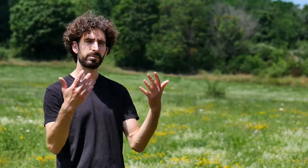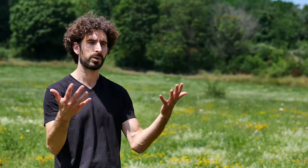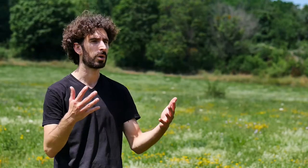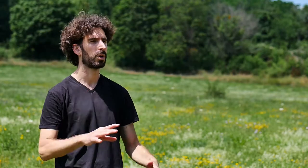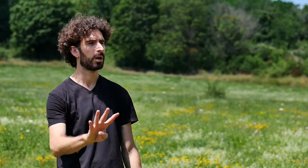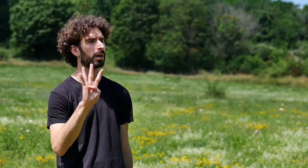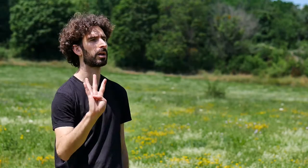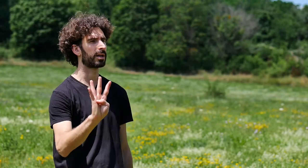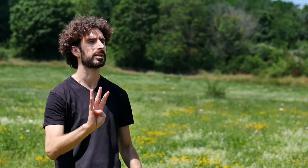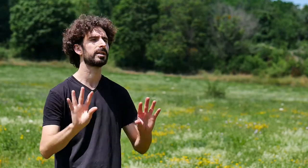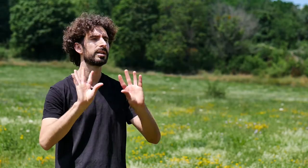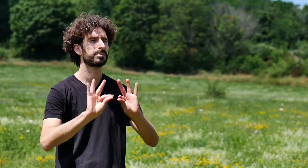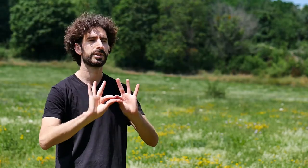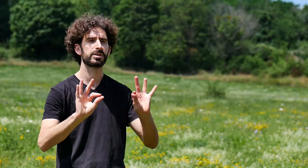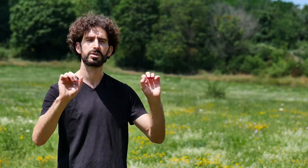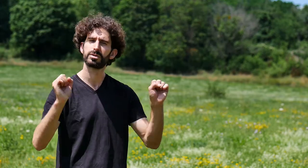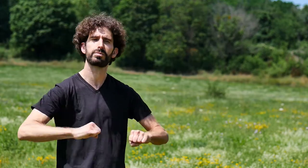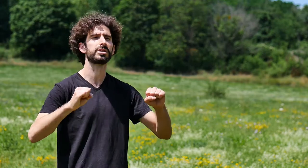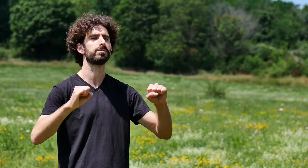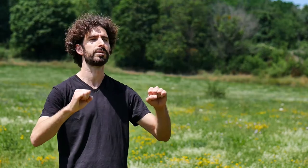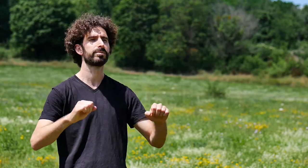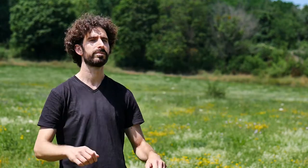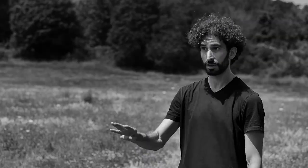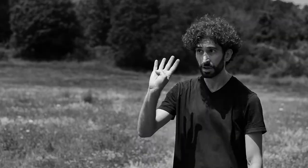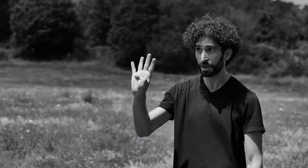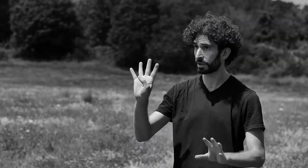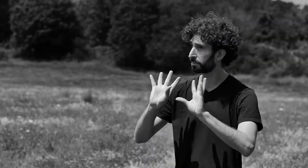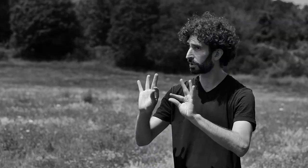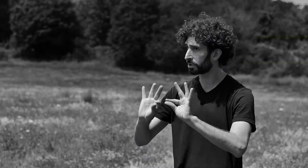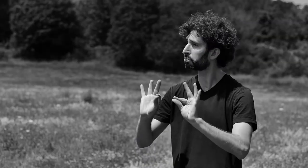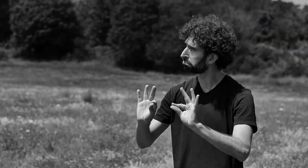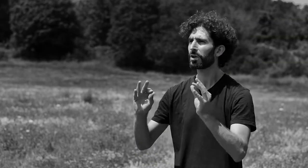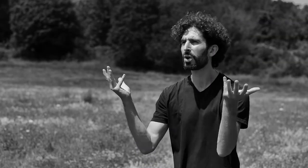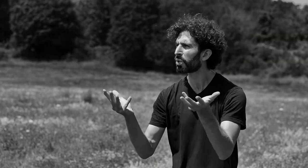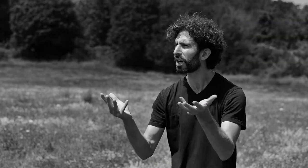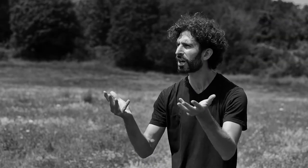Alors, il y a quatre explications possibles. Quatre explications ? Et c'est quoi ?